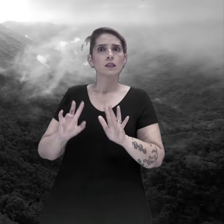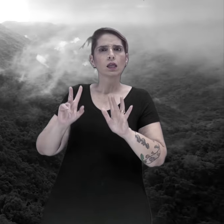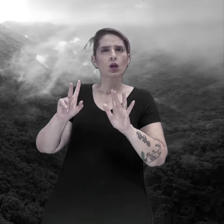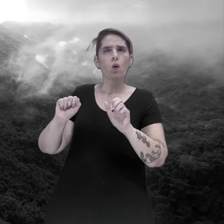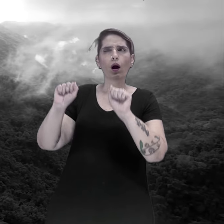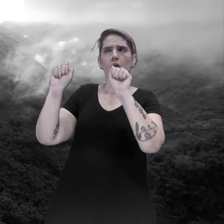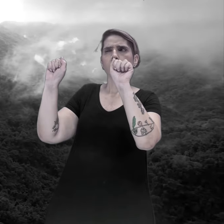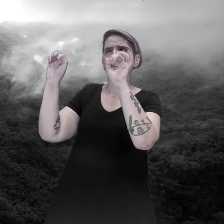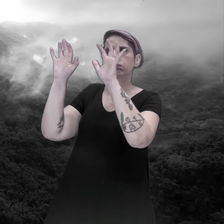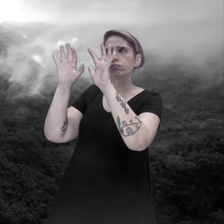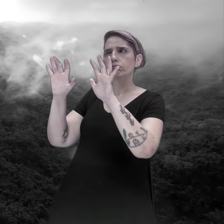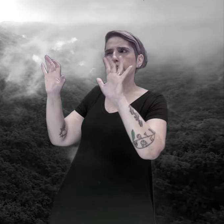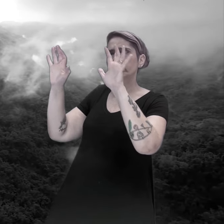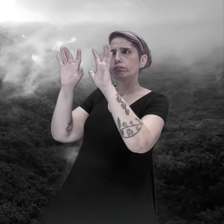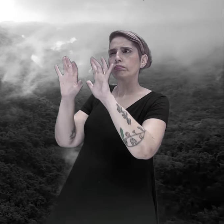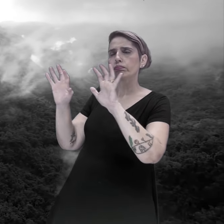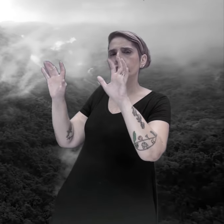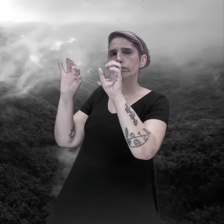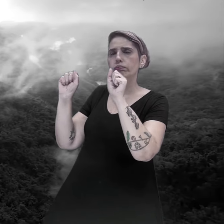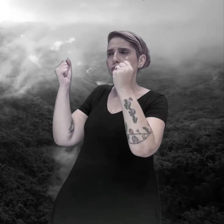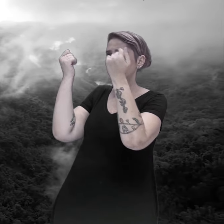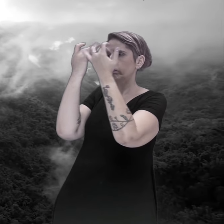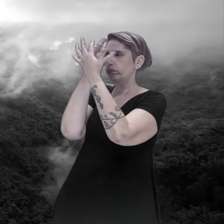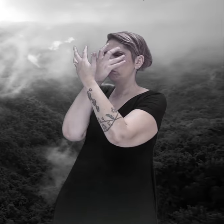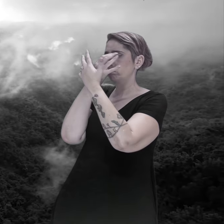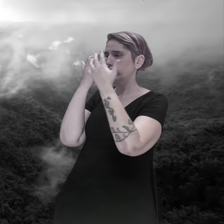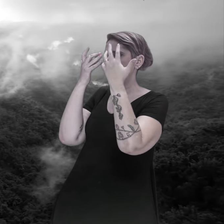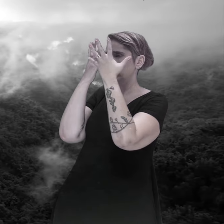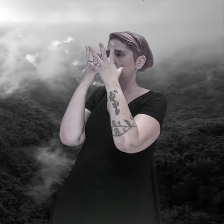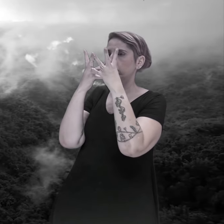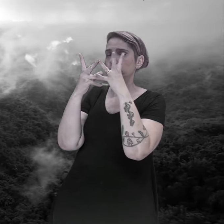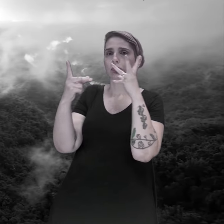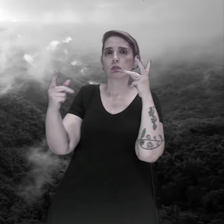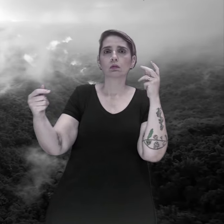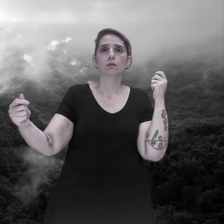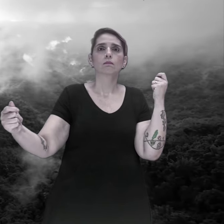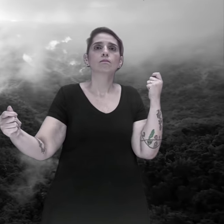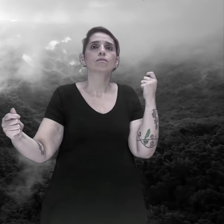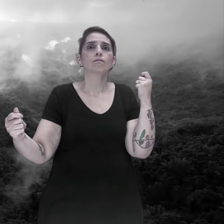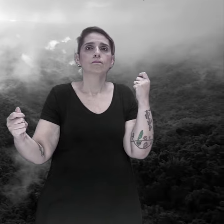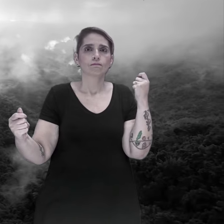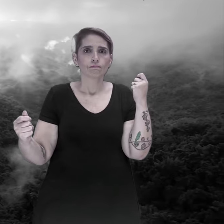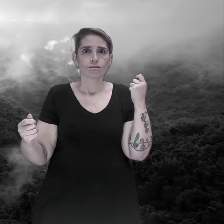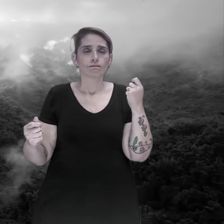e, como a névoa que encobre as colinas distantes, ele passou.